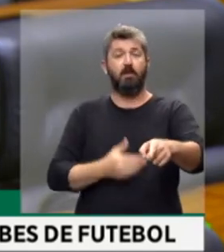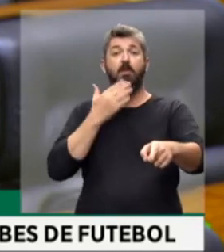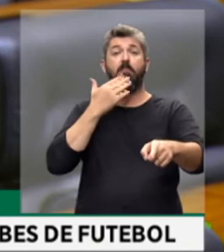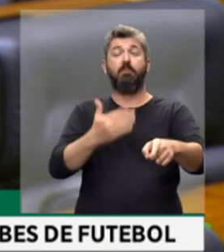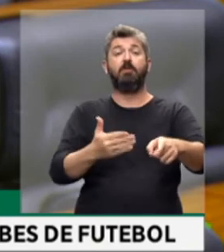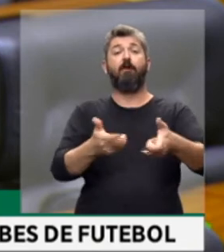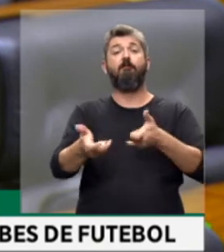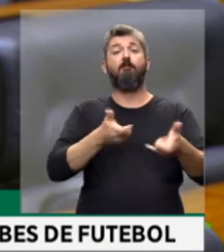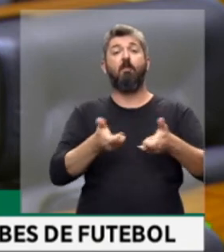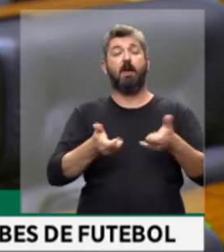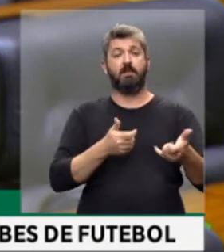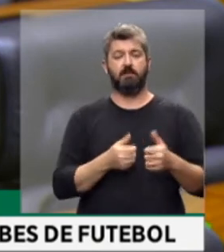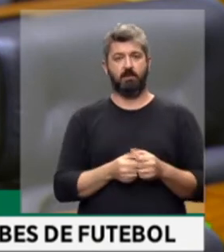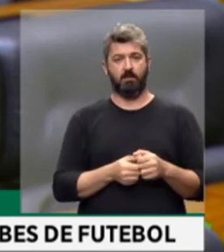EU, PARTICULARMENTE, ENTREI